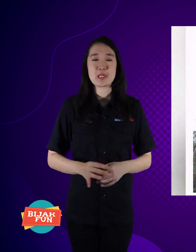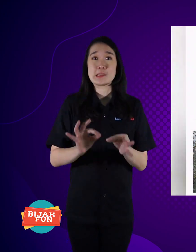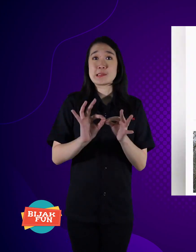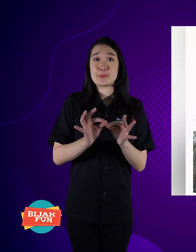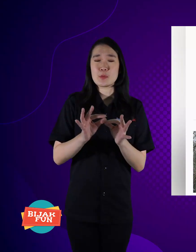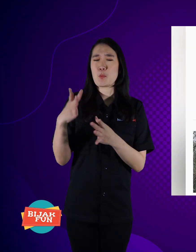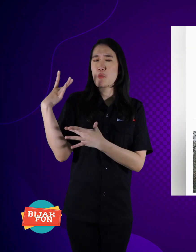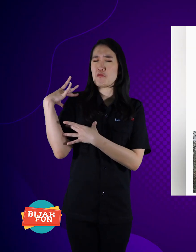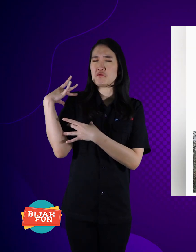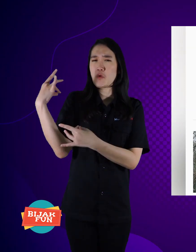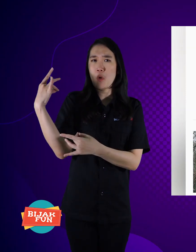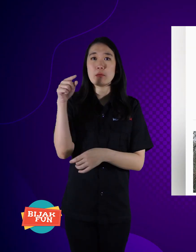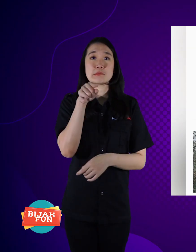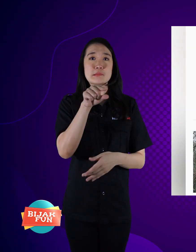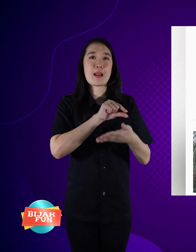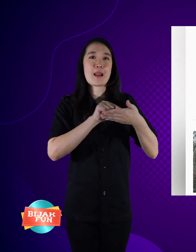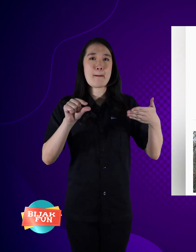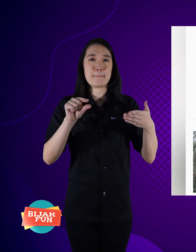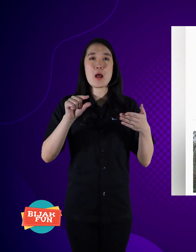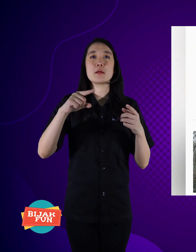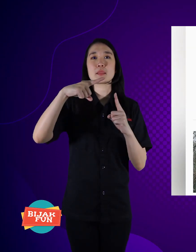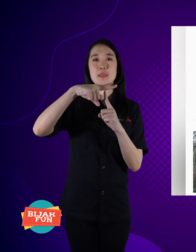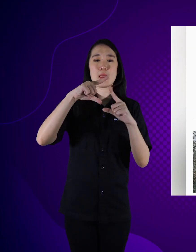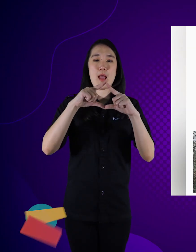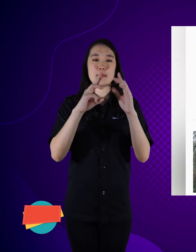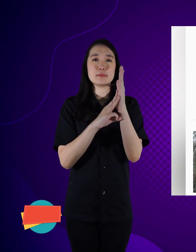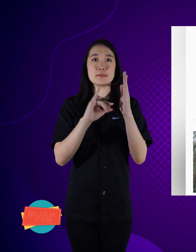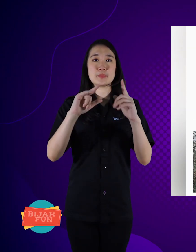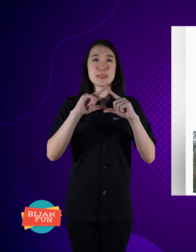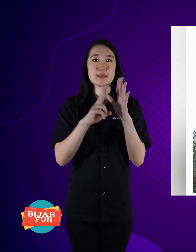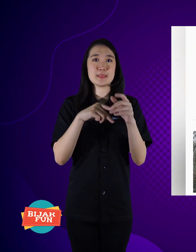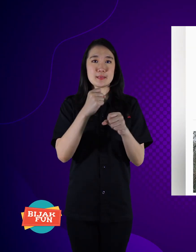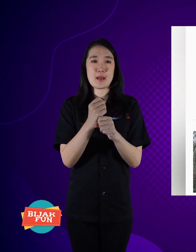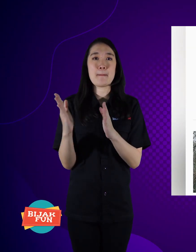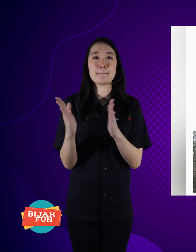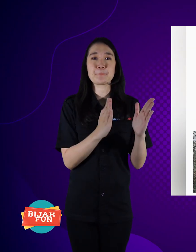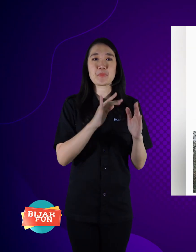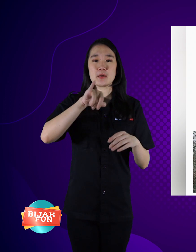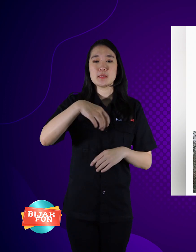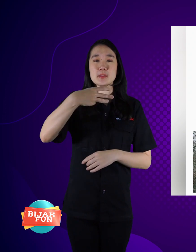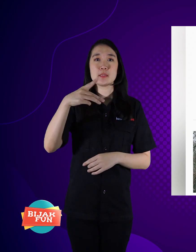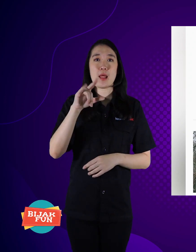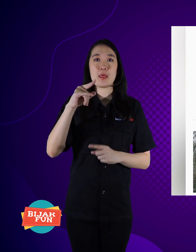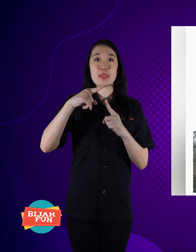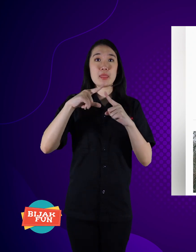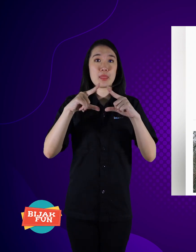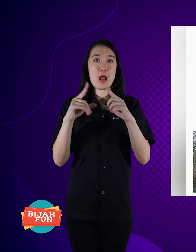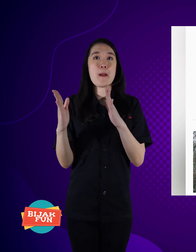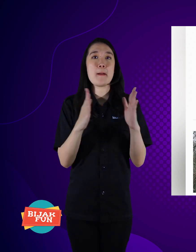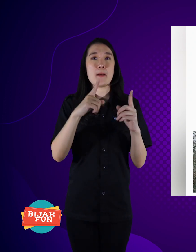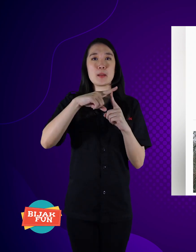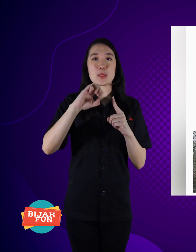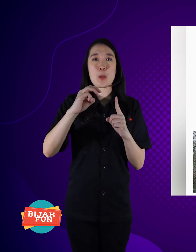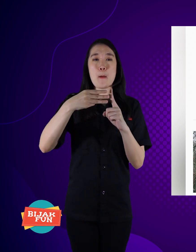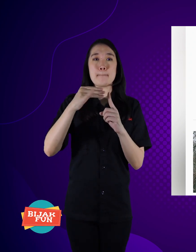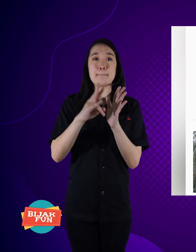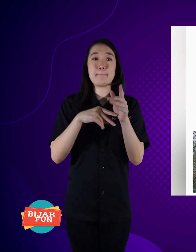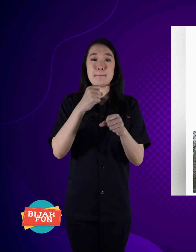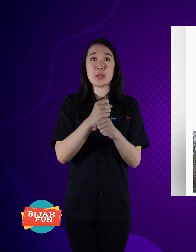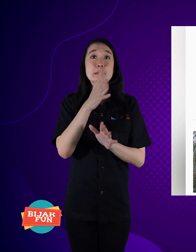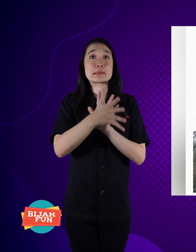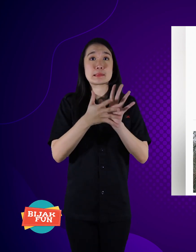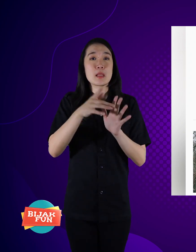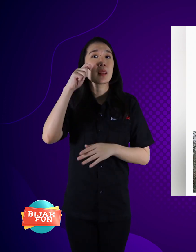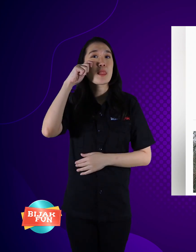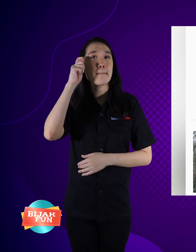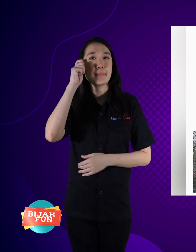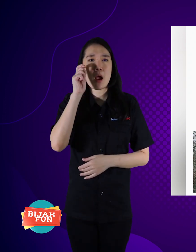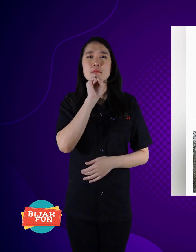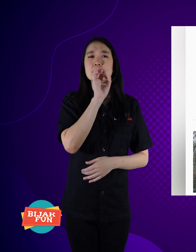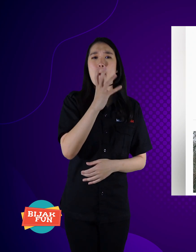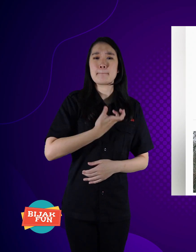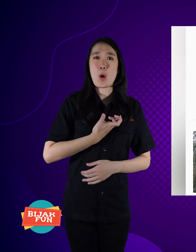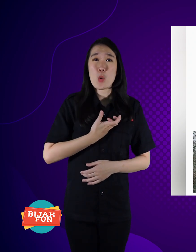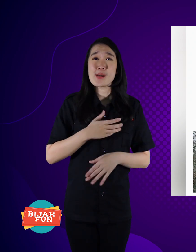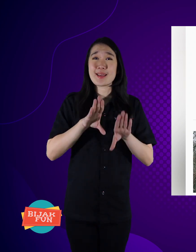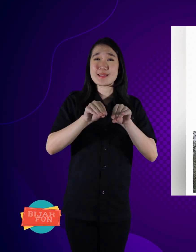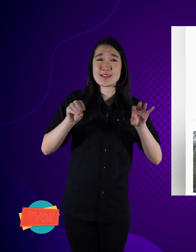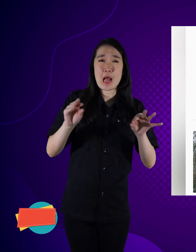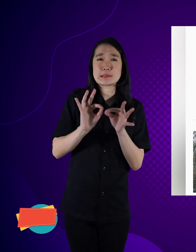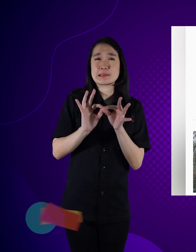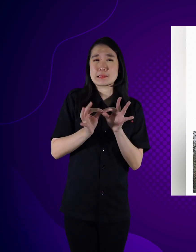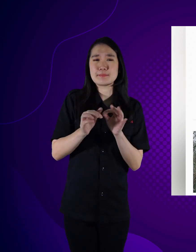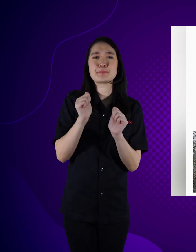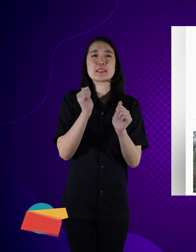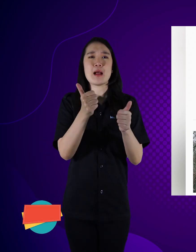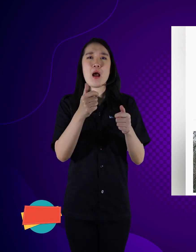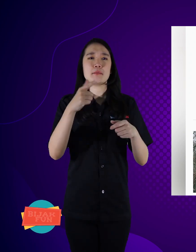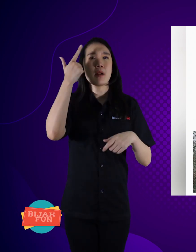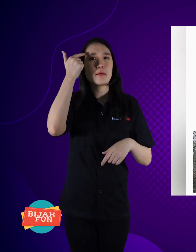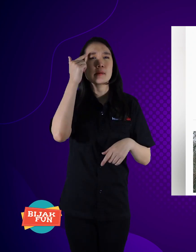JBI professional, Tamiang Jelita Tobing memberi saran bahwa calon JBI bisa belajar